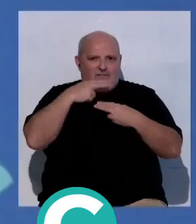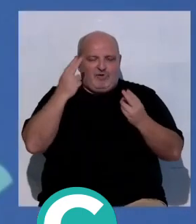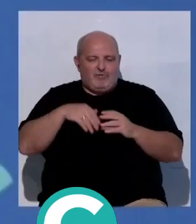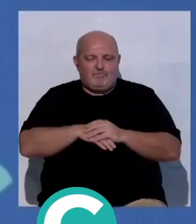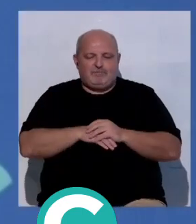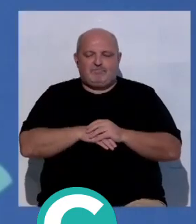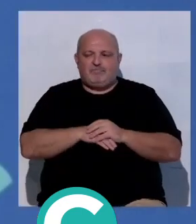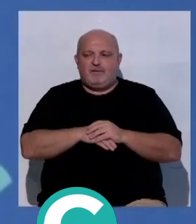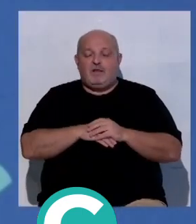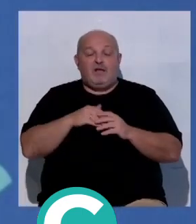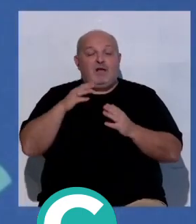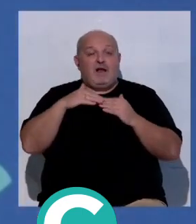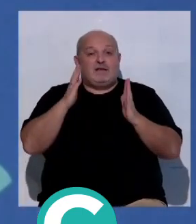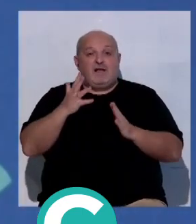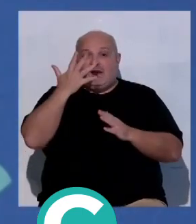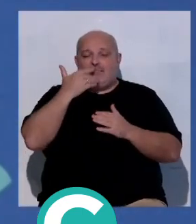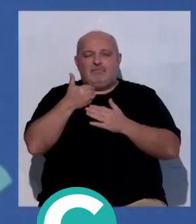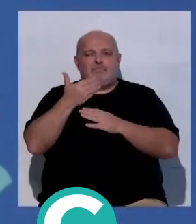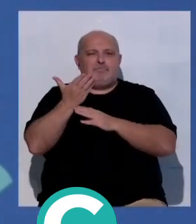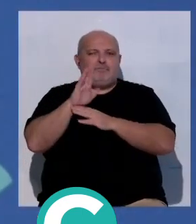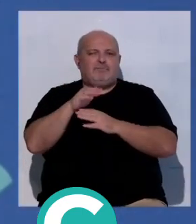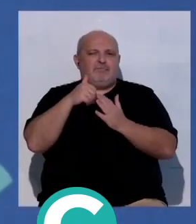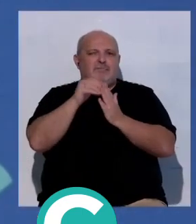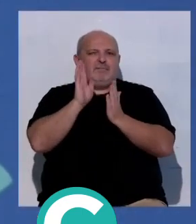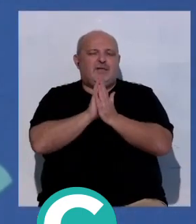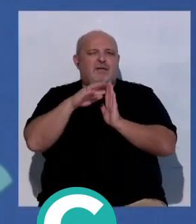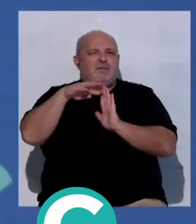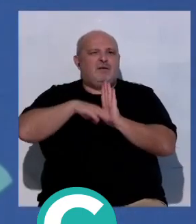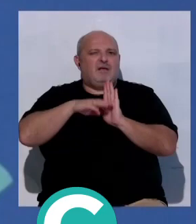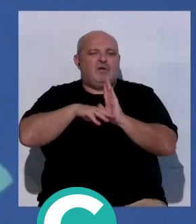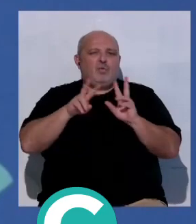la casa del carnaval ha acogido la presentación del cartel y la programación de la nueva muestra